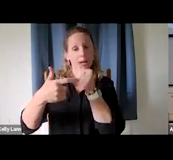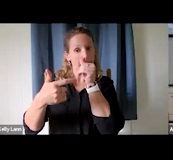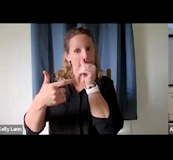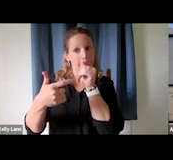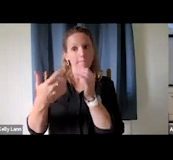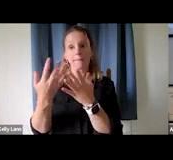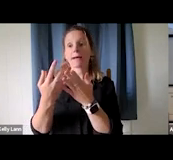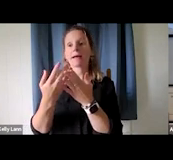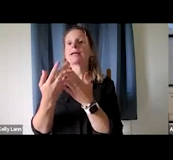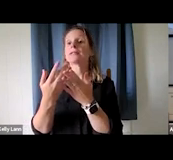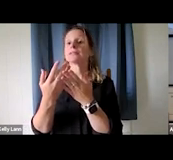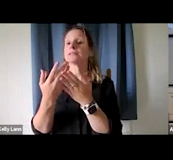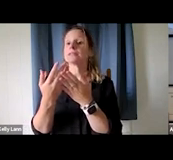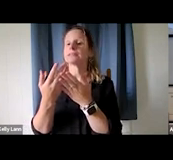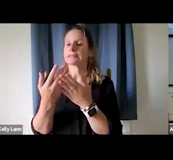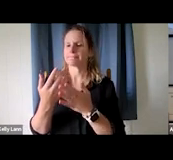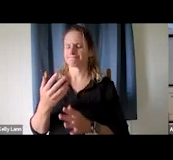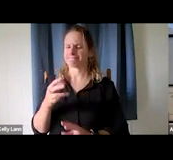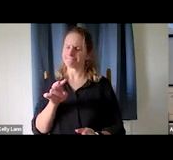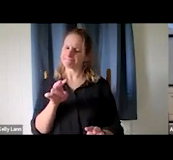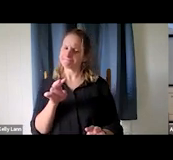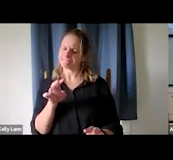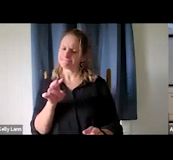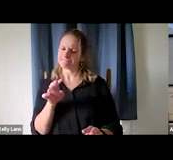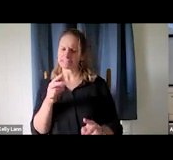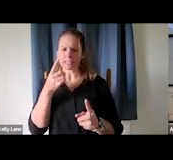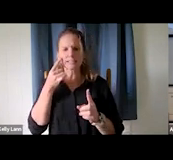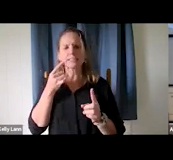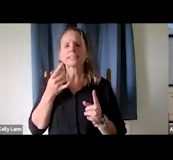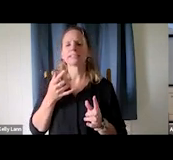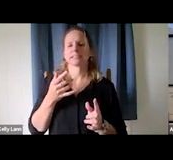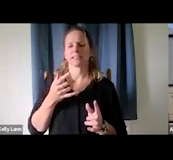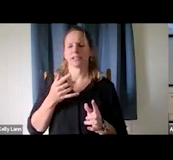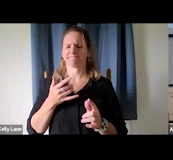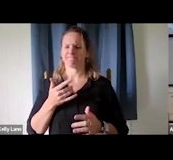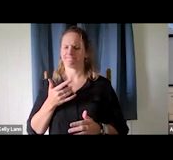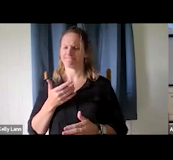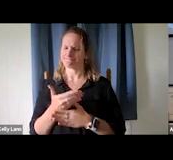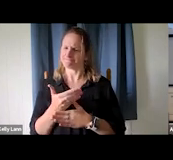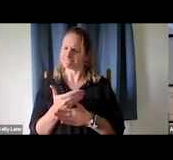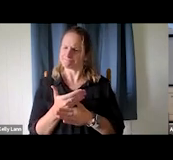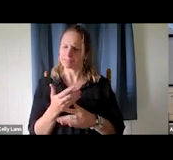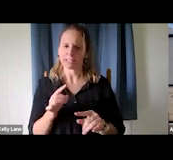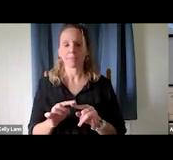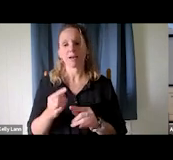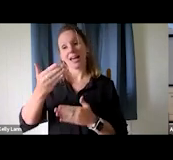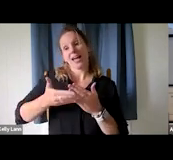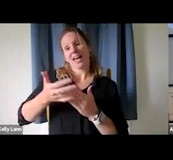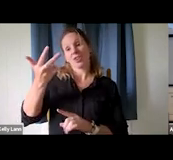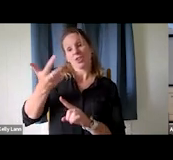y parecía muy agitado y lloroso. Y al final de ese periodo de tres meses de sobriedad,